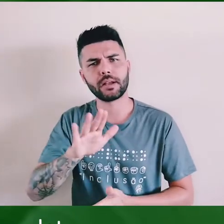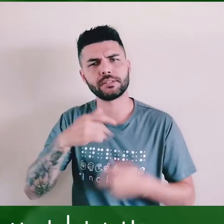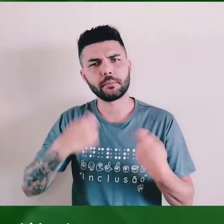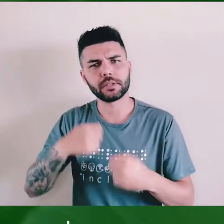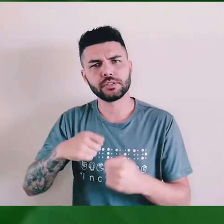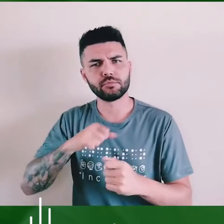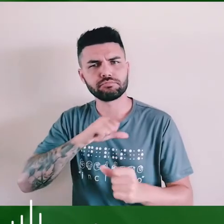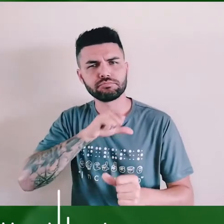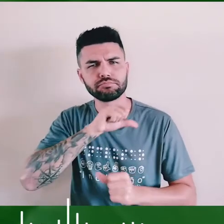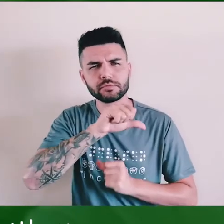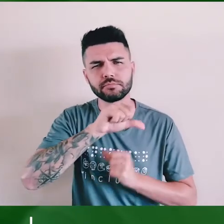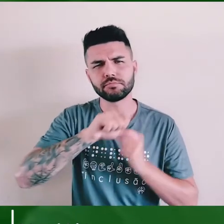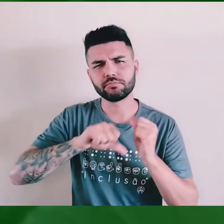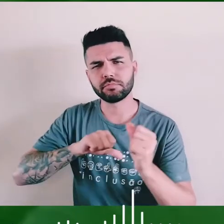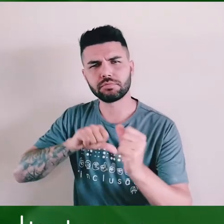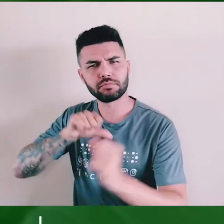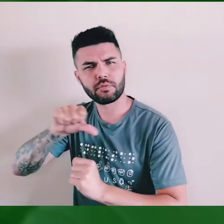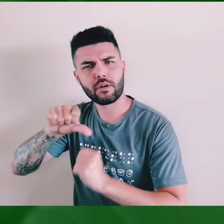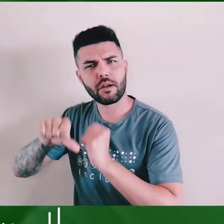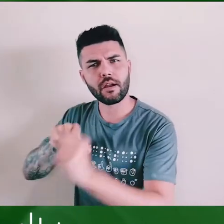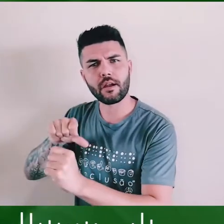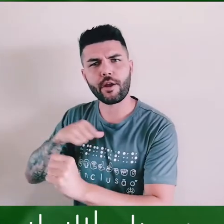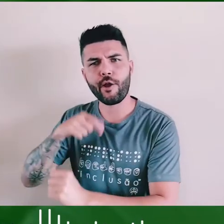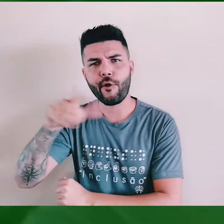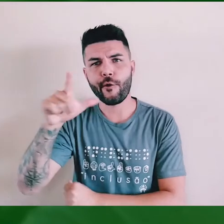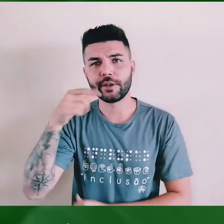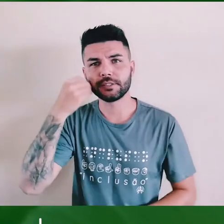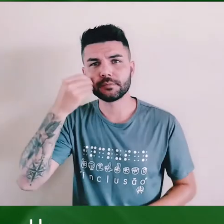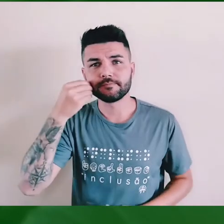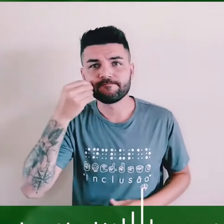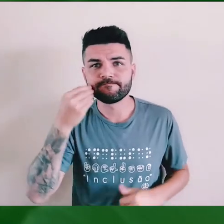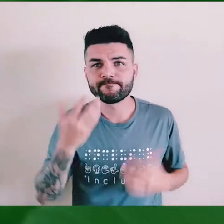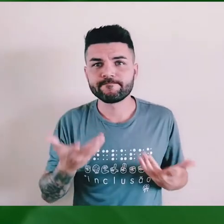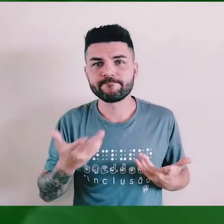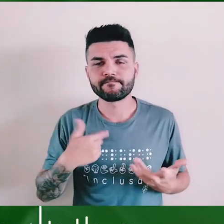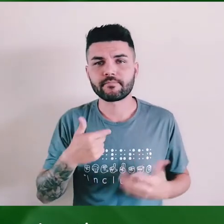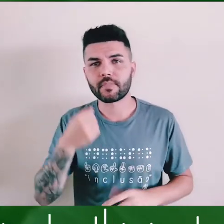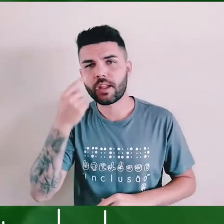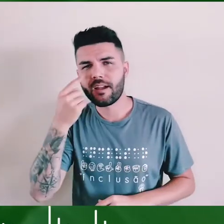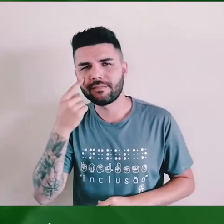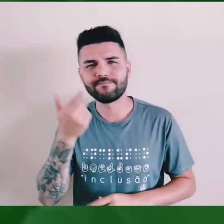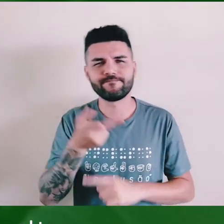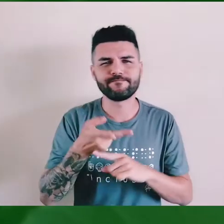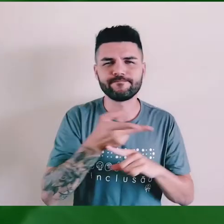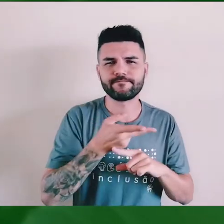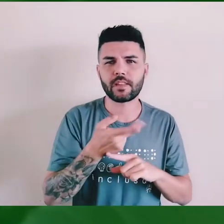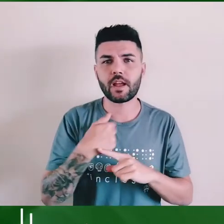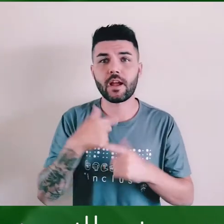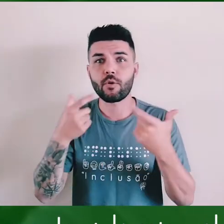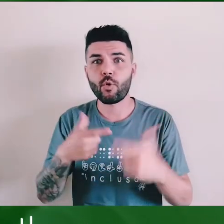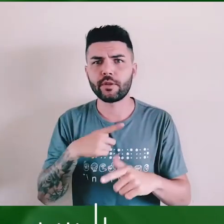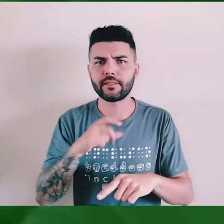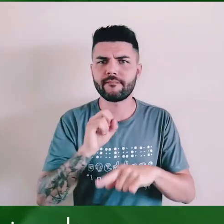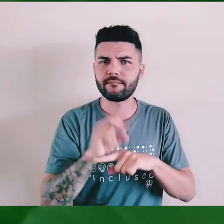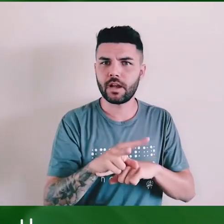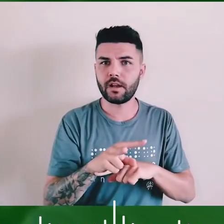E aí eu falei, com 22 anos: Onde tem vaga? Eles falaram pra mim assim, "tem vaga em Cuiabá".